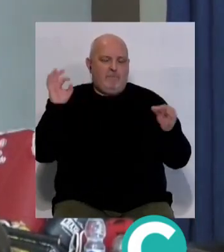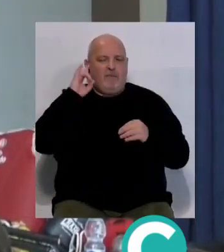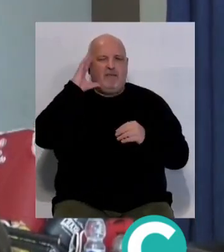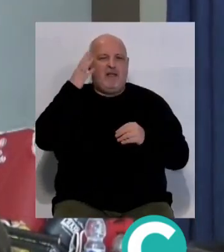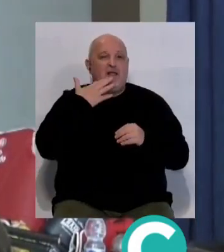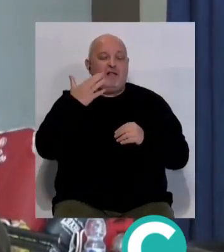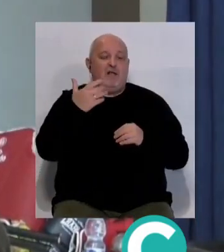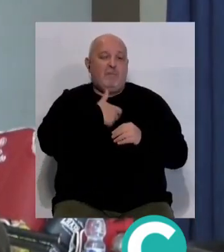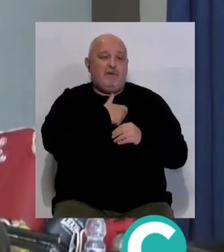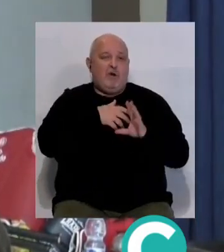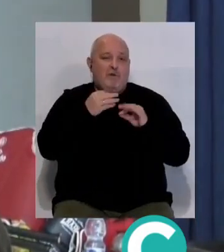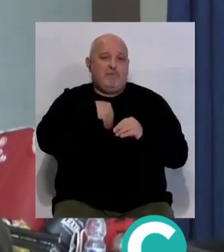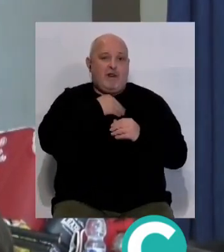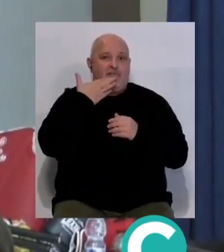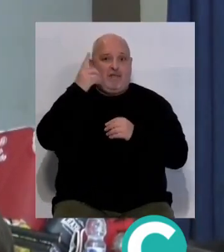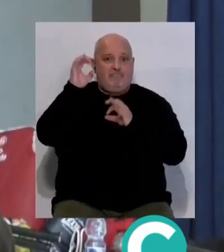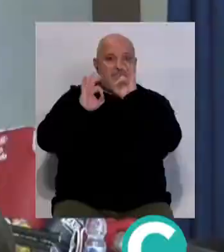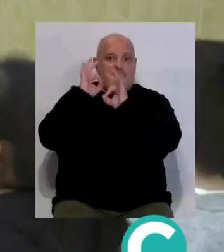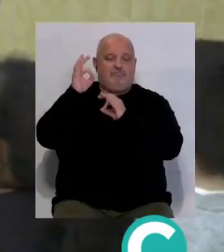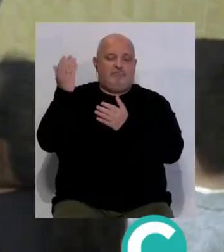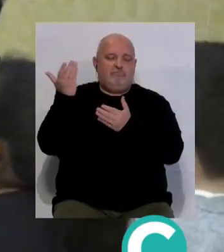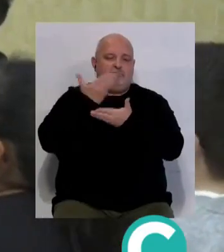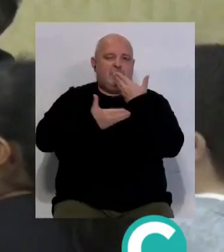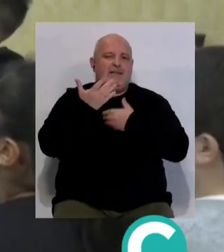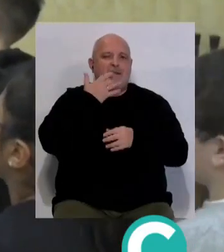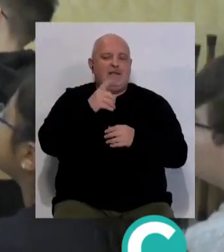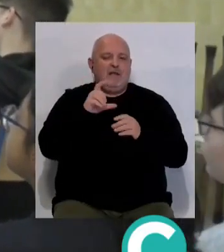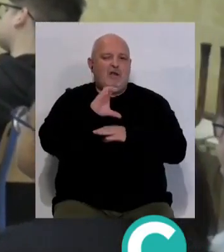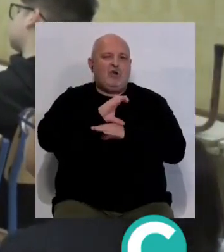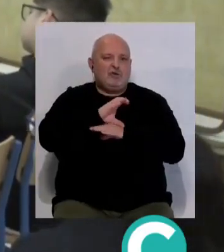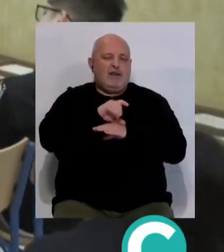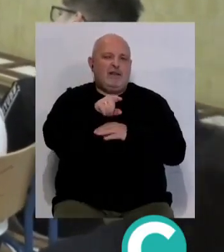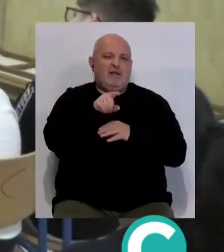del comité olímpico español que cuenta con la colaboración de la consejería de desarrollo